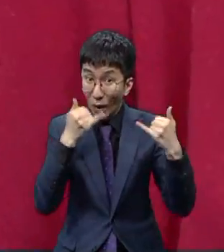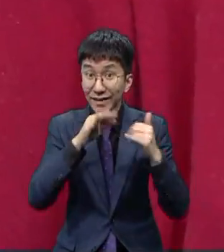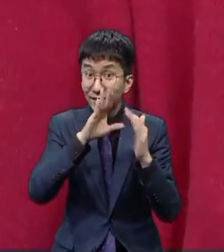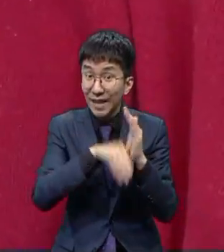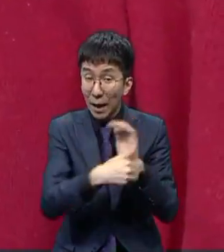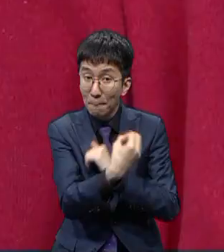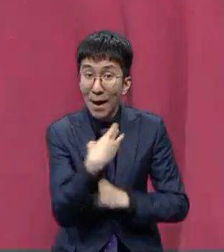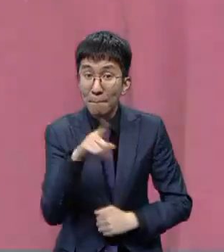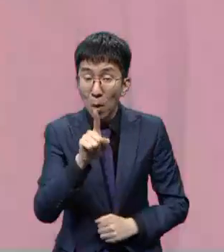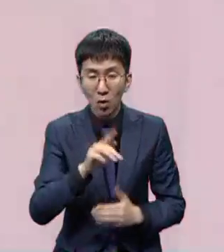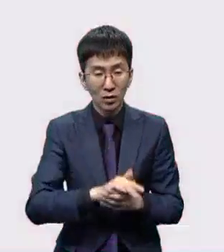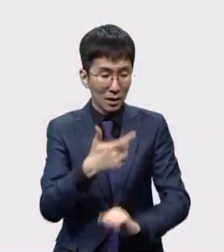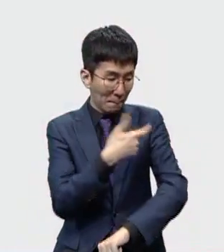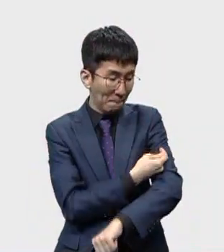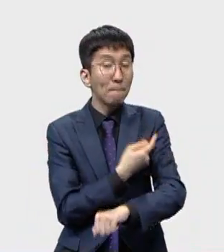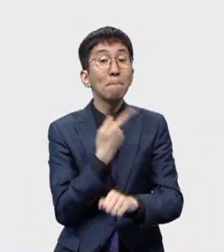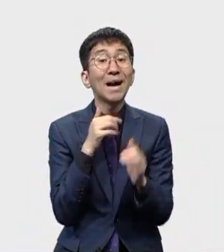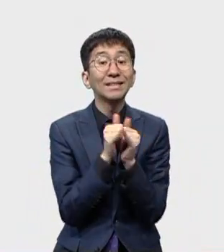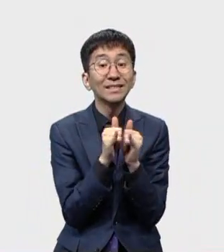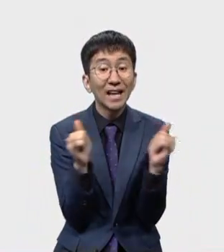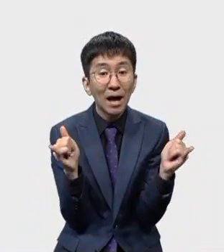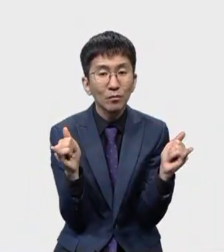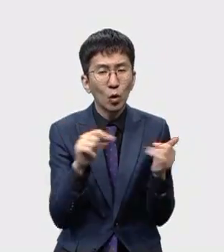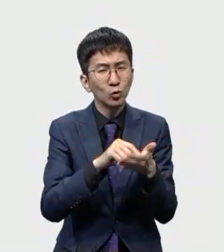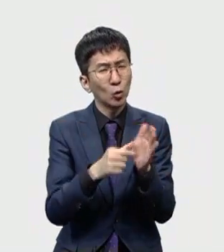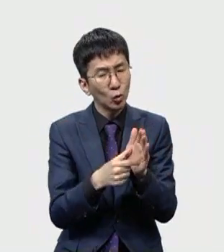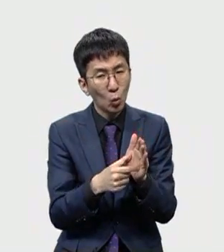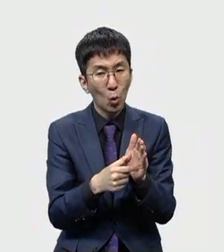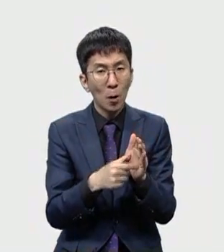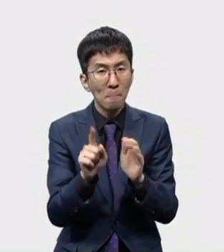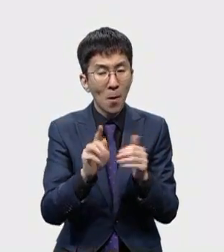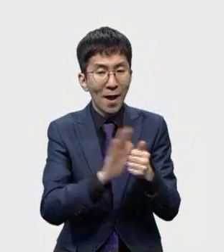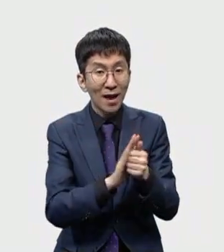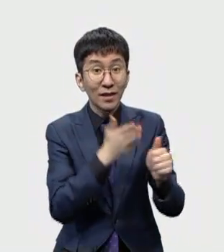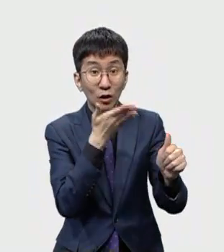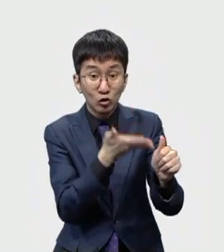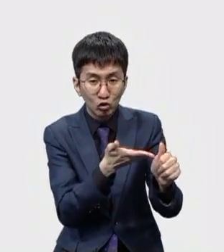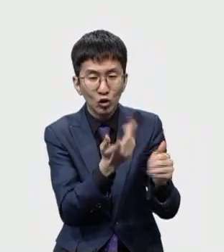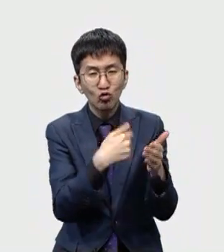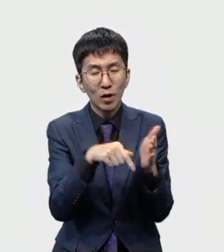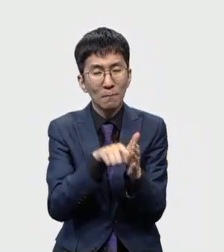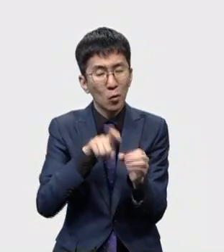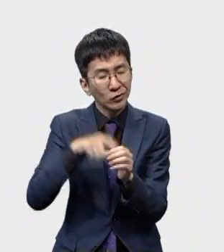접종자에게 방역 완화 조치를 적용시키기 위해 과학적 근거를 검토하고 있다며 다만